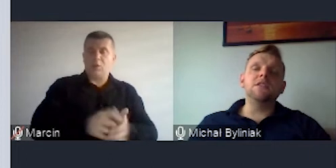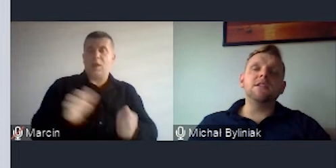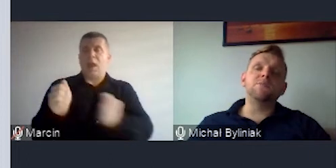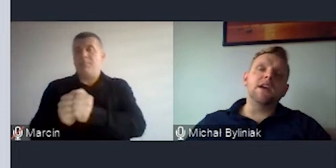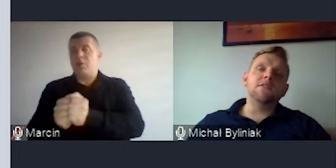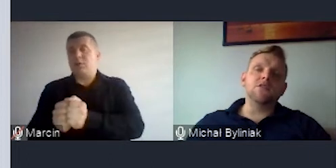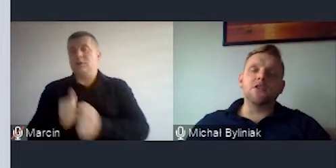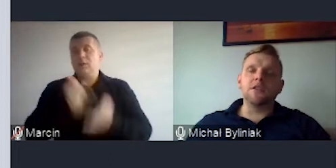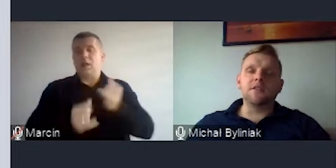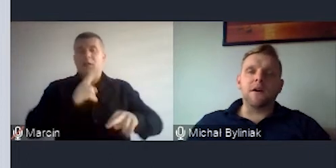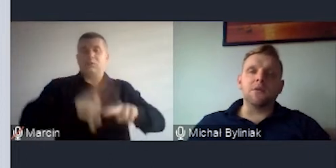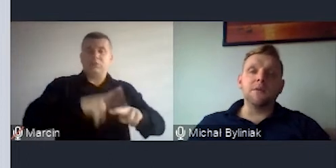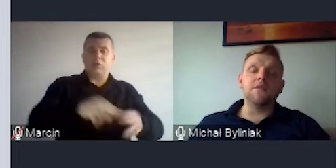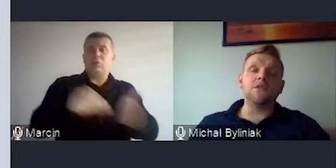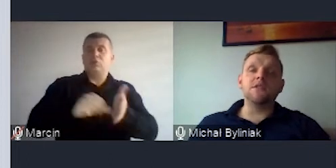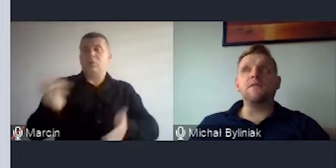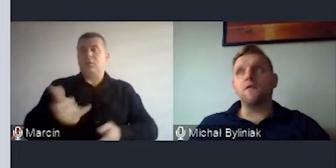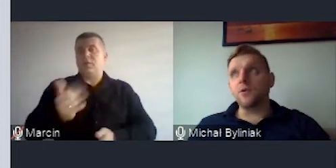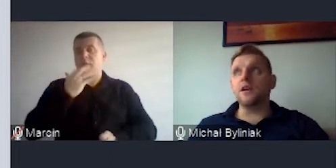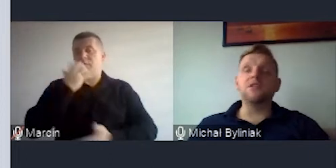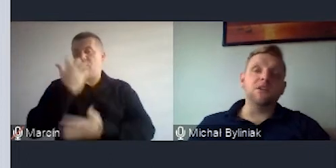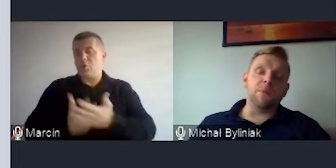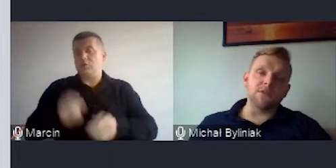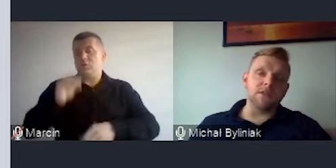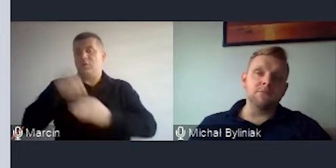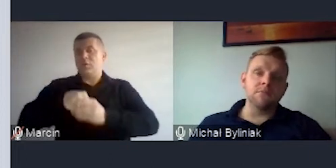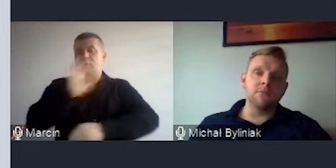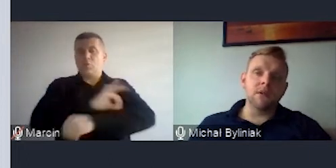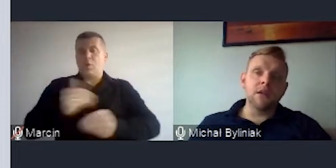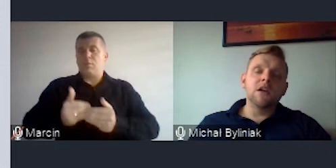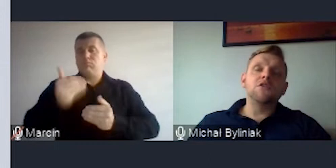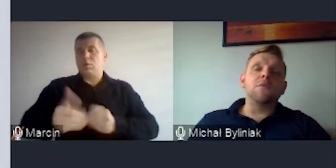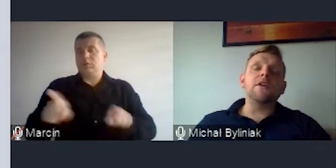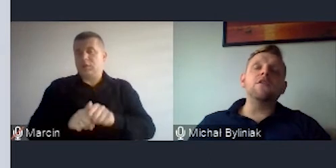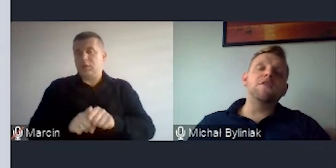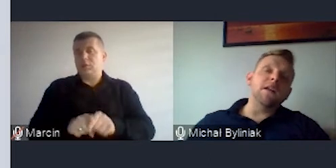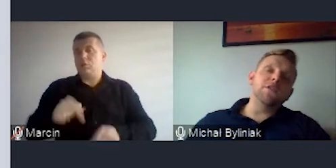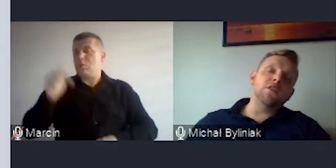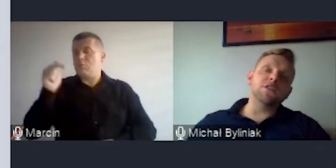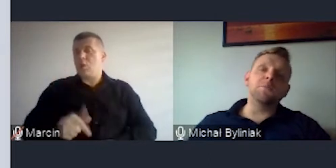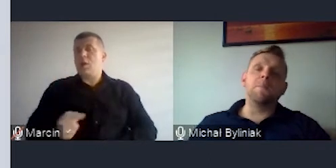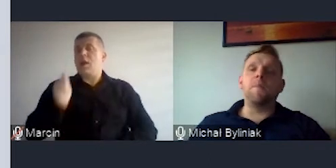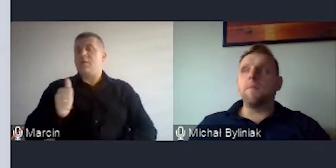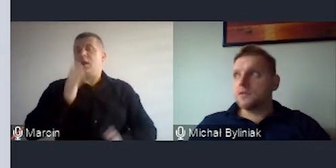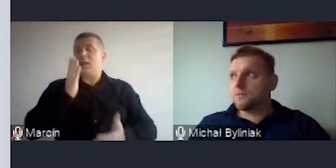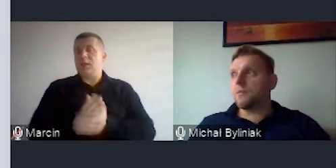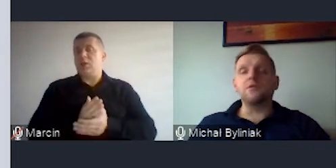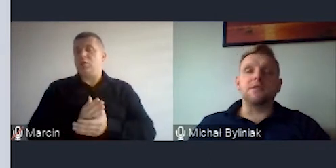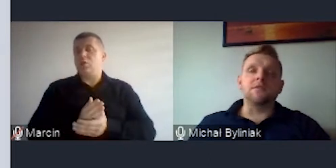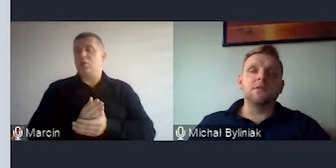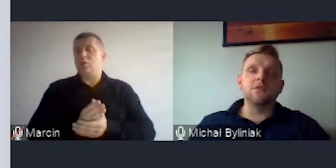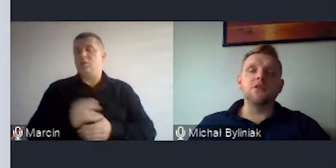Jeśli dany sprzęt czy środek trwały będę wykorzystywał w projekcie i poza nim, to mogę go kwalifikować z proporcji,